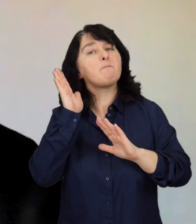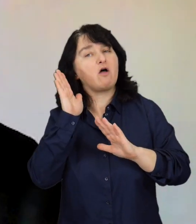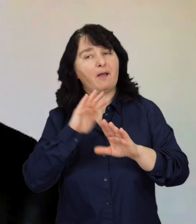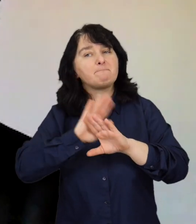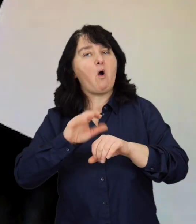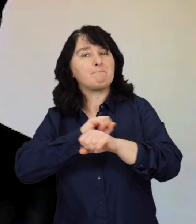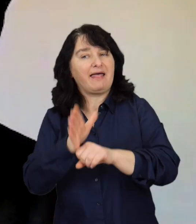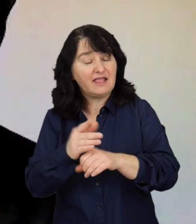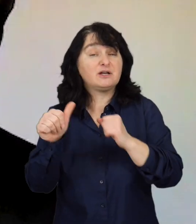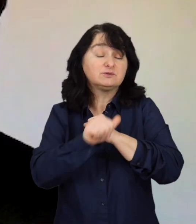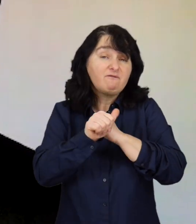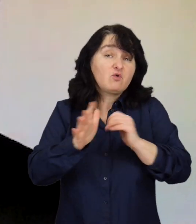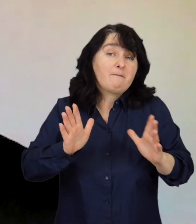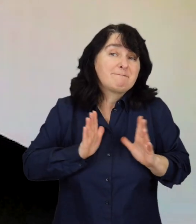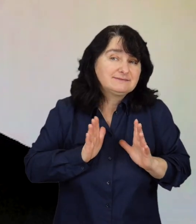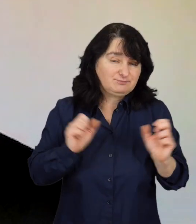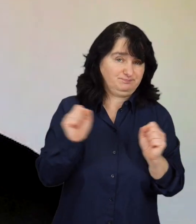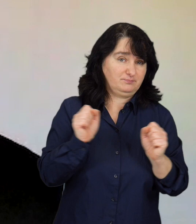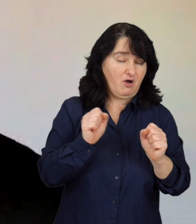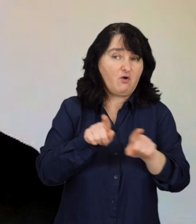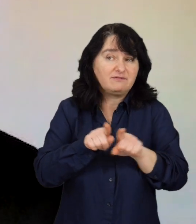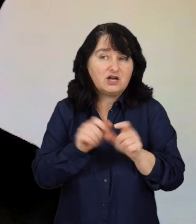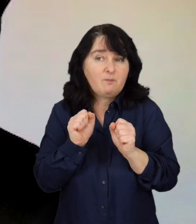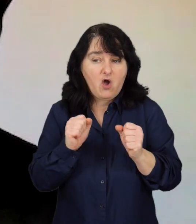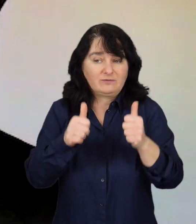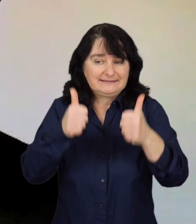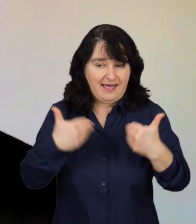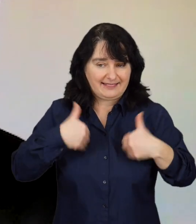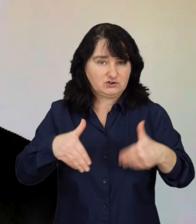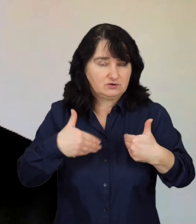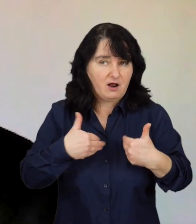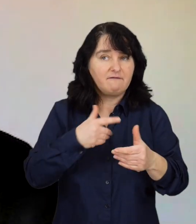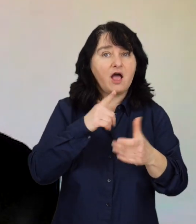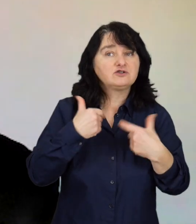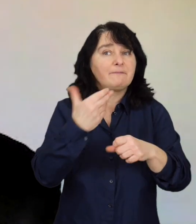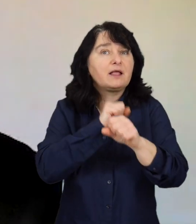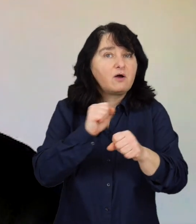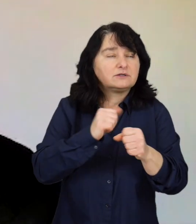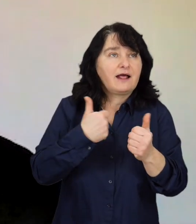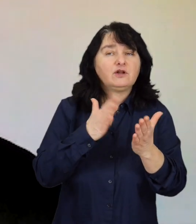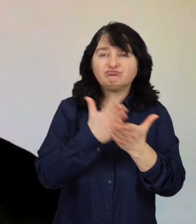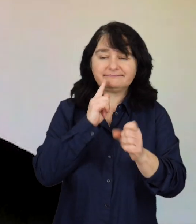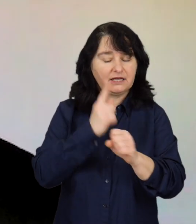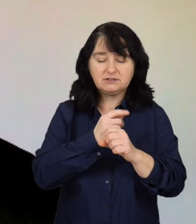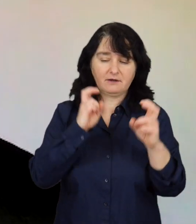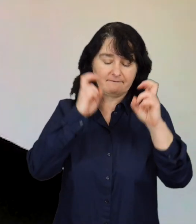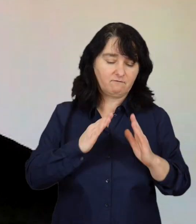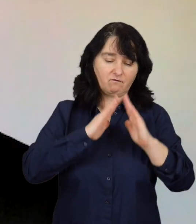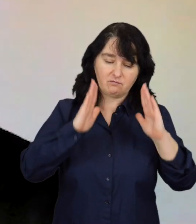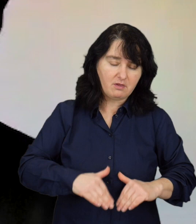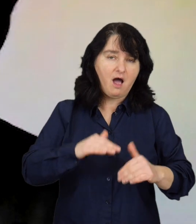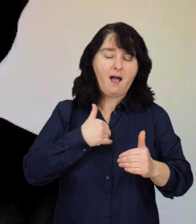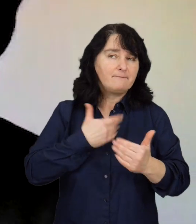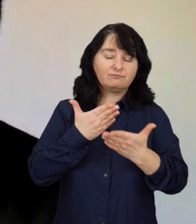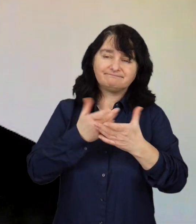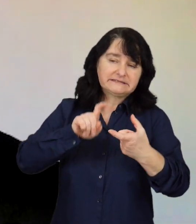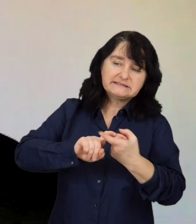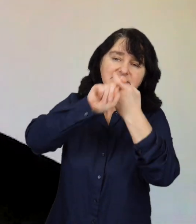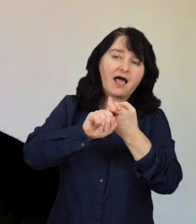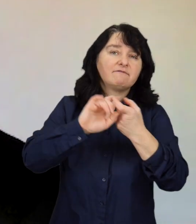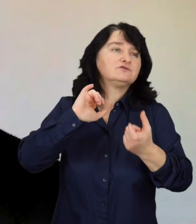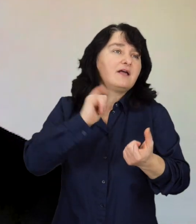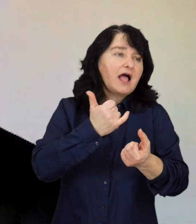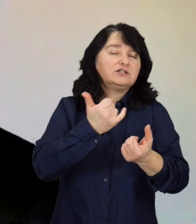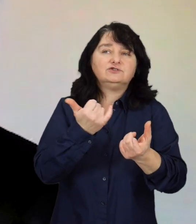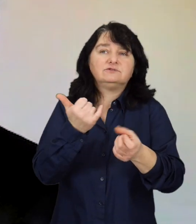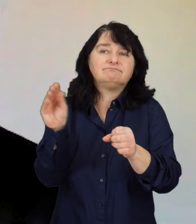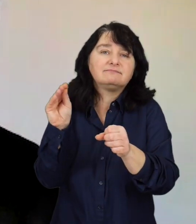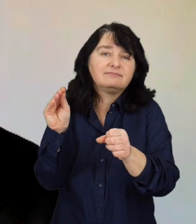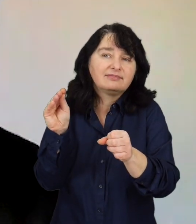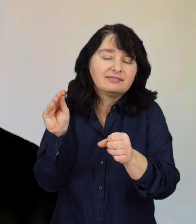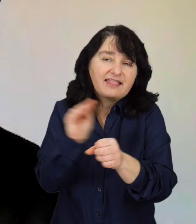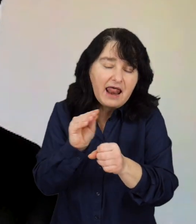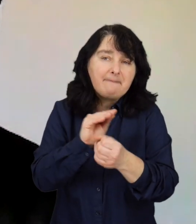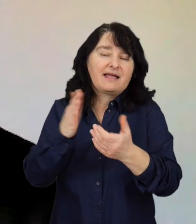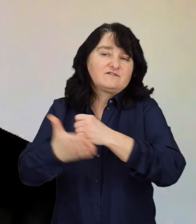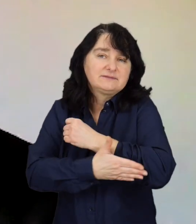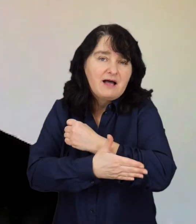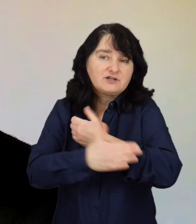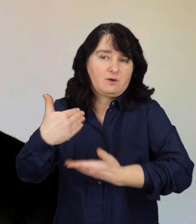Ze względów bezpieczeństwa, czy zdrowotnych decydują się często osoby na pozostawanie w domu, na nie korzystanie i zawieszanie pewnego rodzaju form wsparcia.